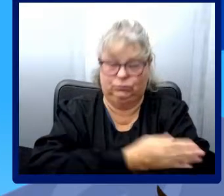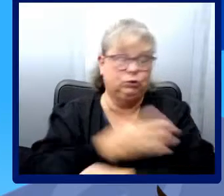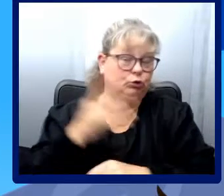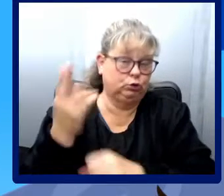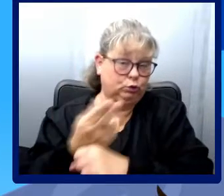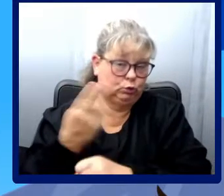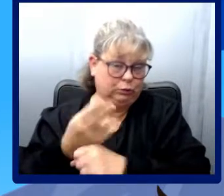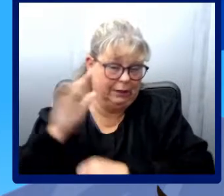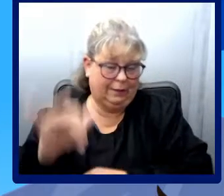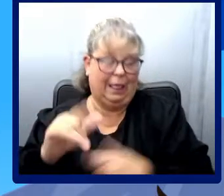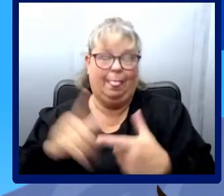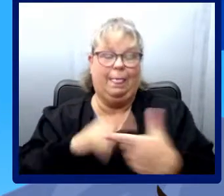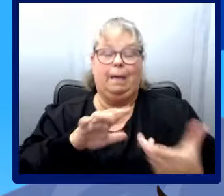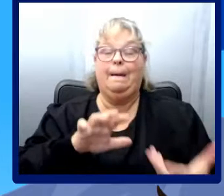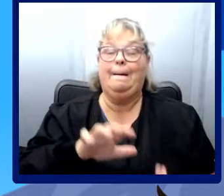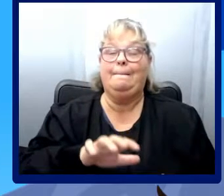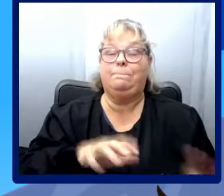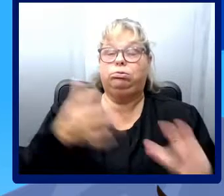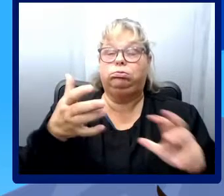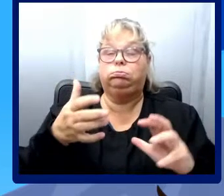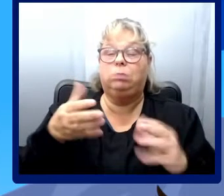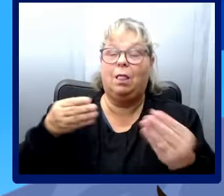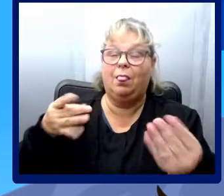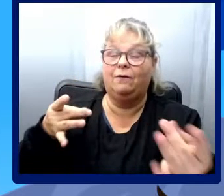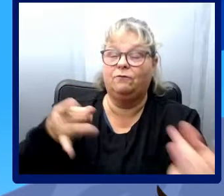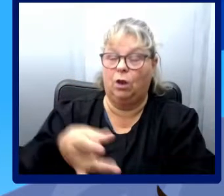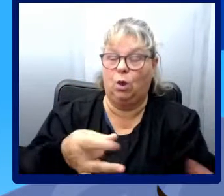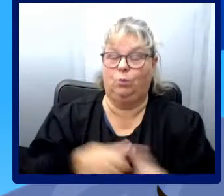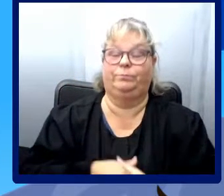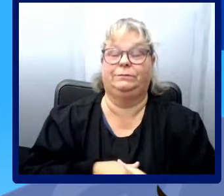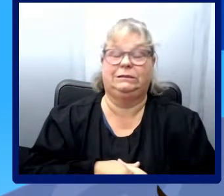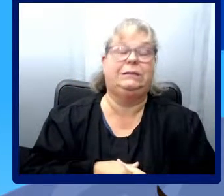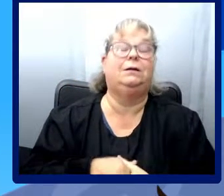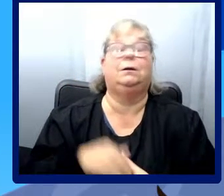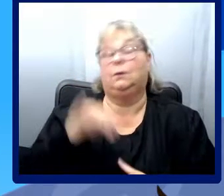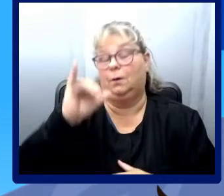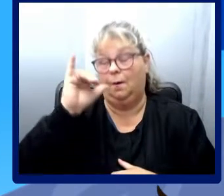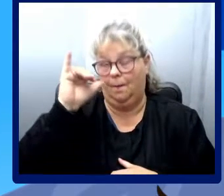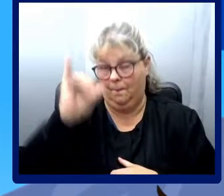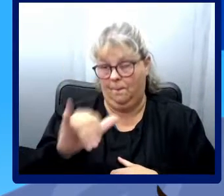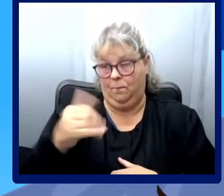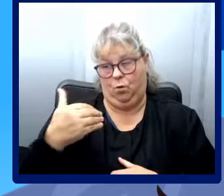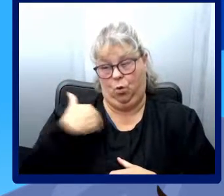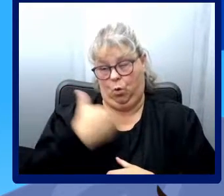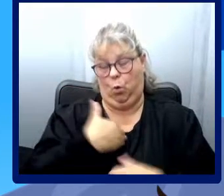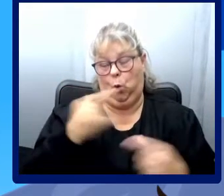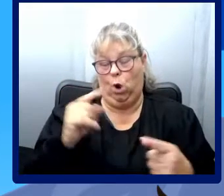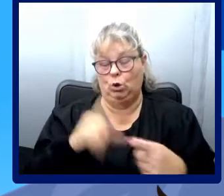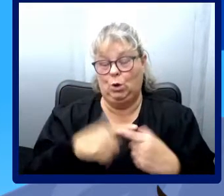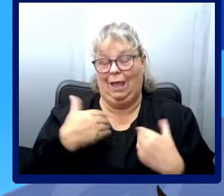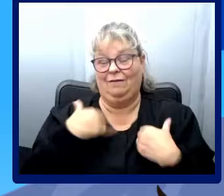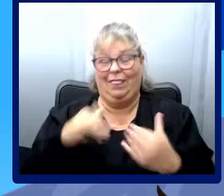e interrumpe la ejecución del flujo. Aquí es útil la solución de manejo de errores de flujo. Solución de manejo de errores de flujo